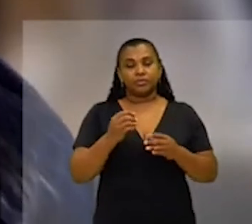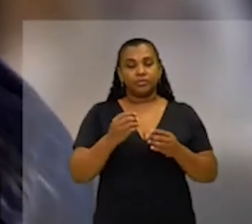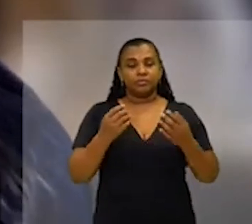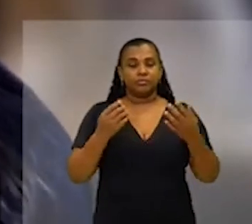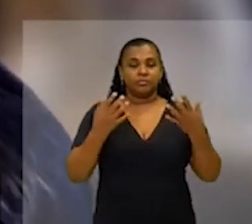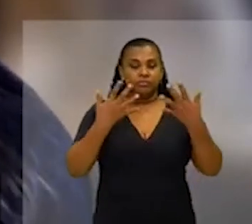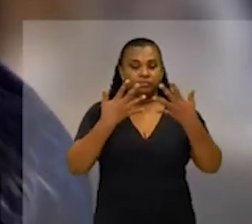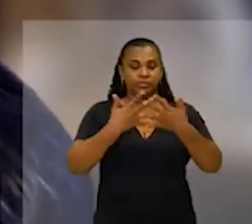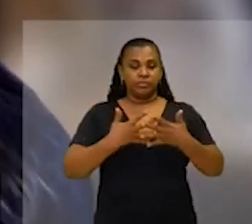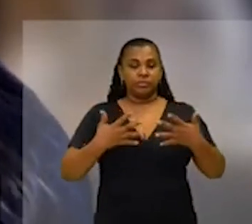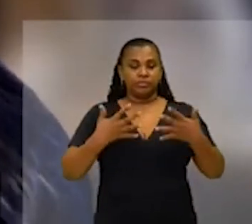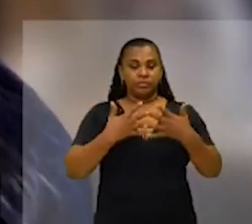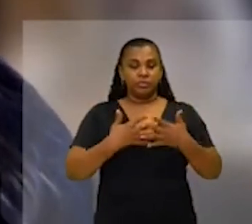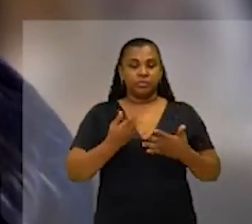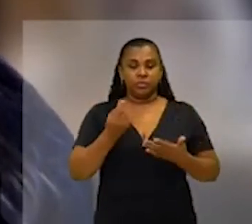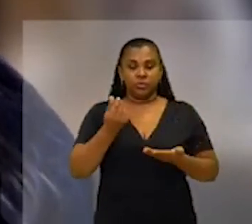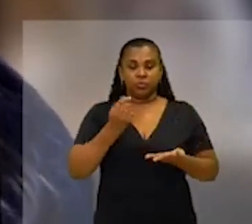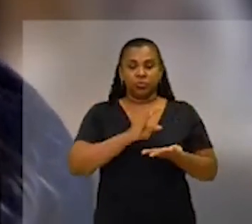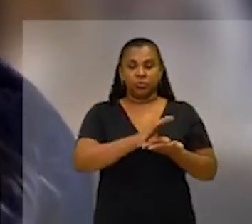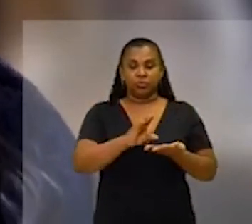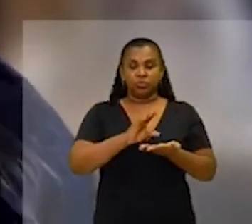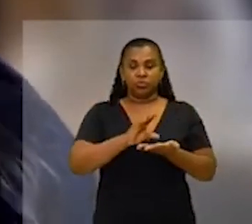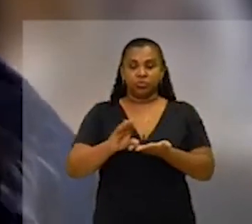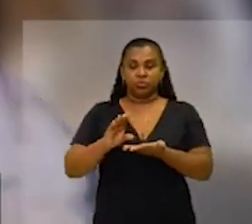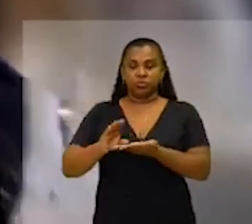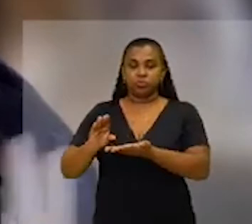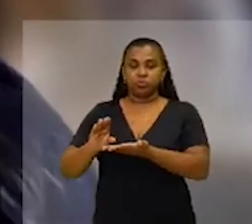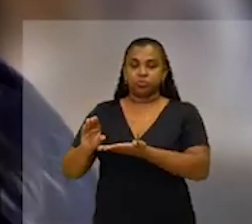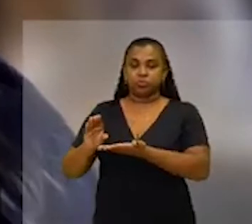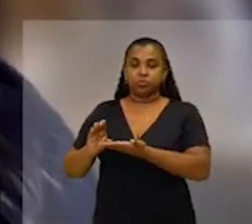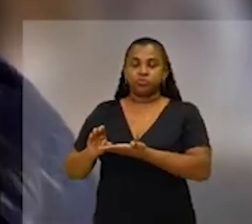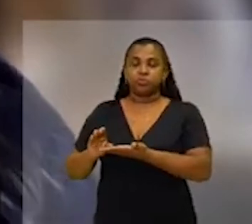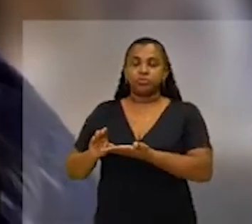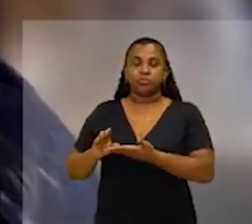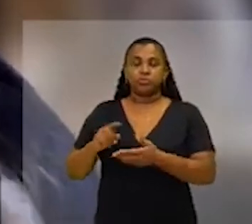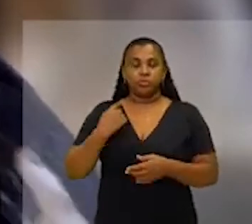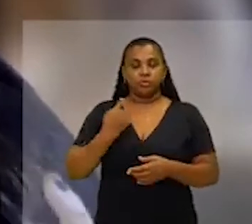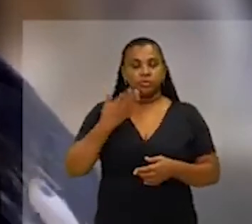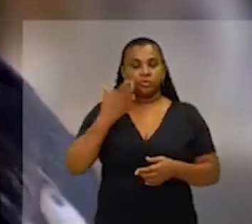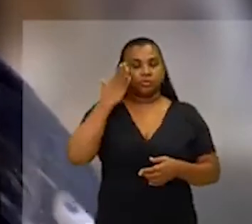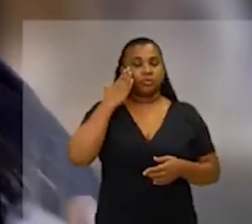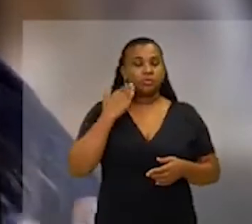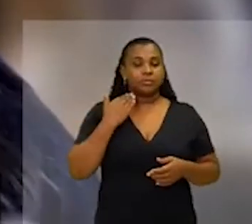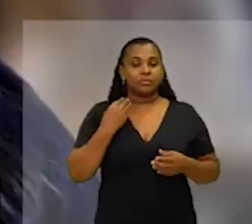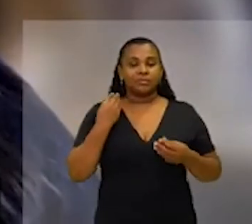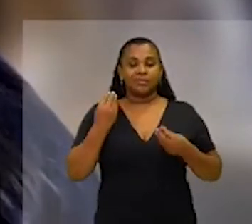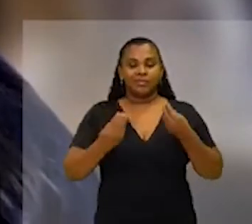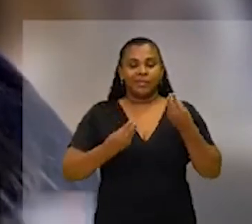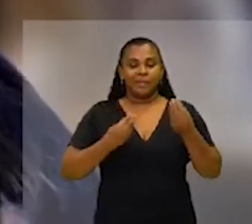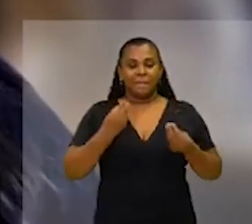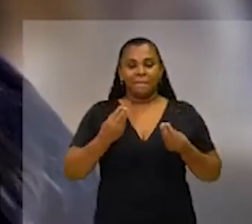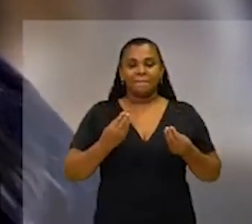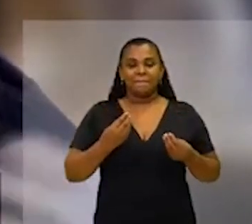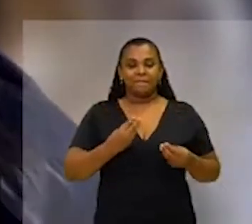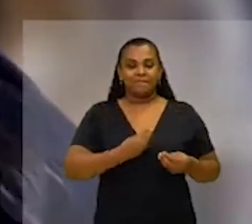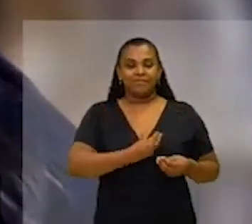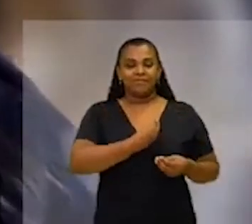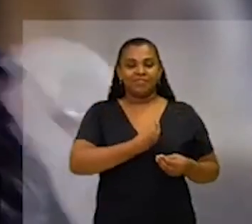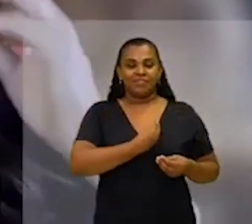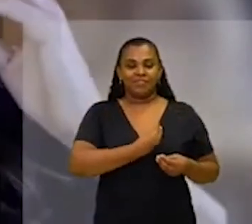recurso é alocado porque nós sabemos que enfim existe muita desigualdade na representatividade